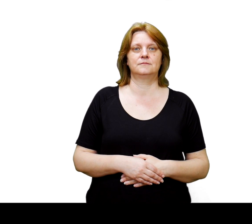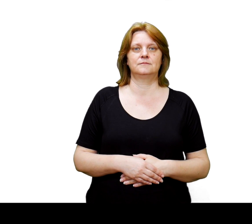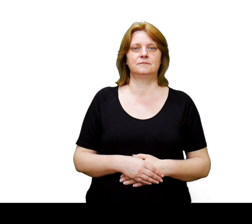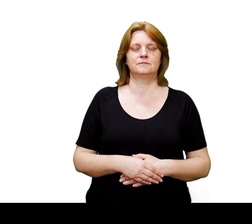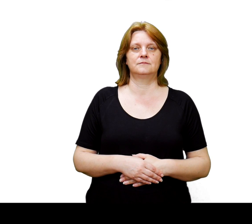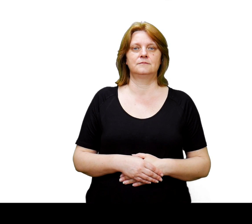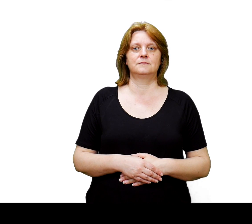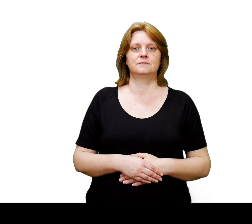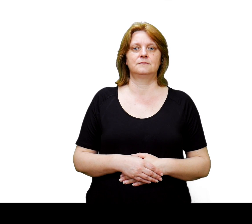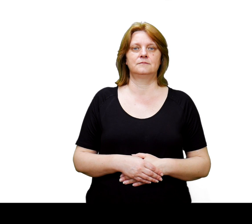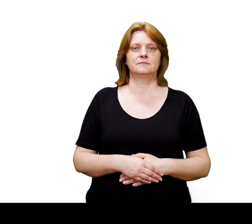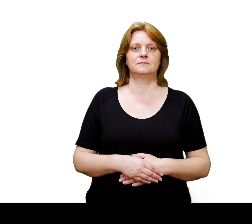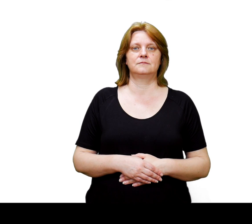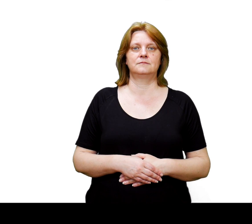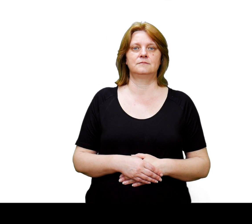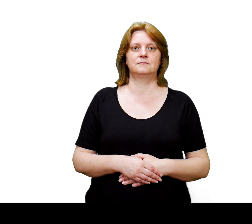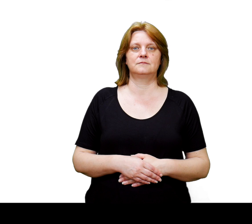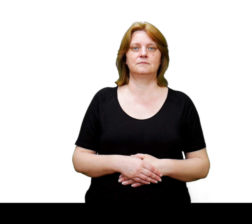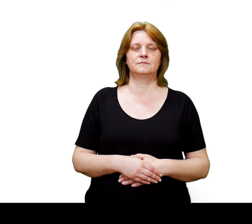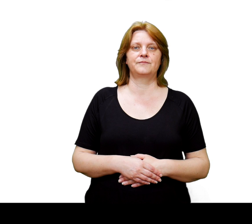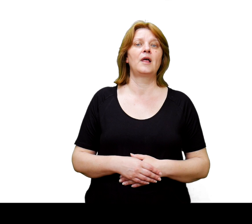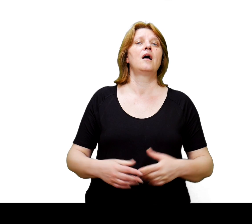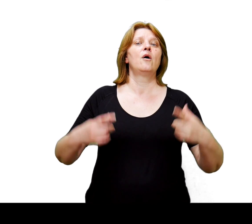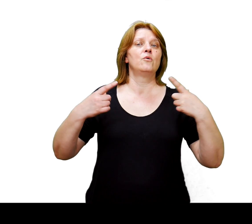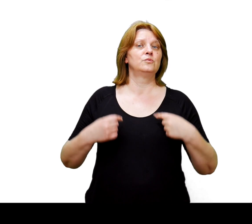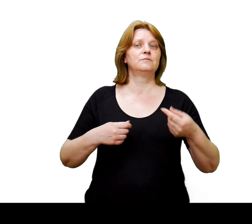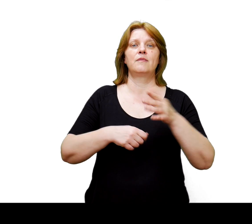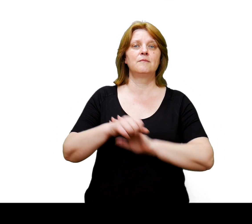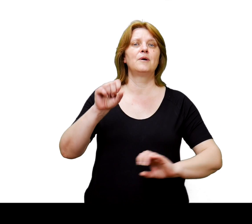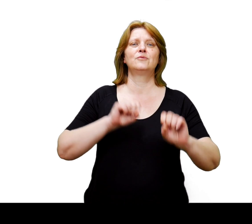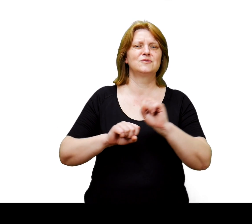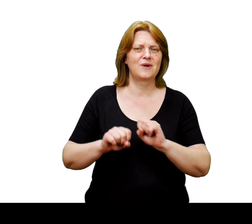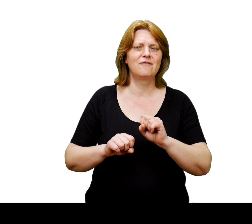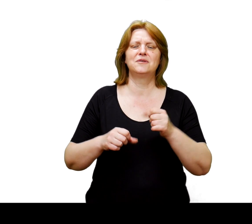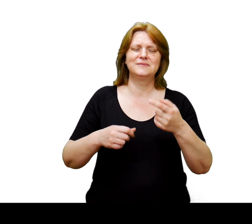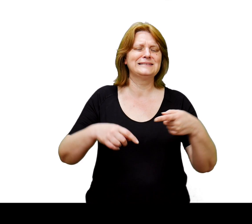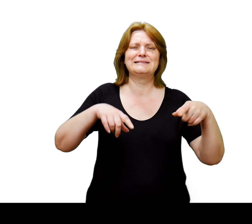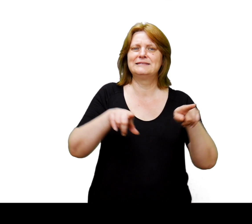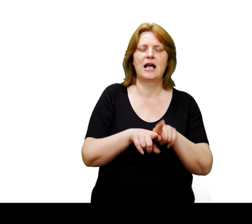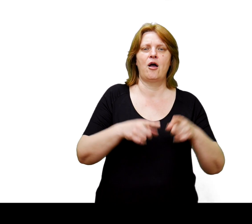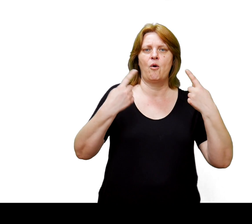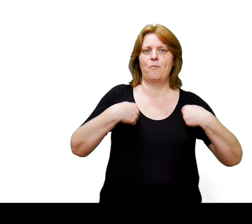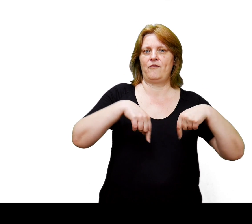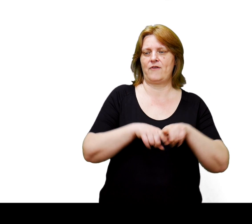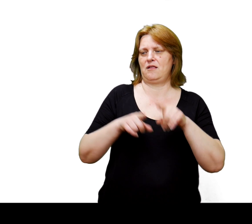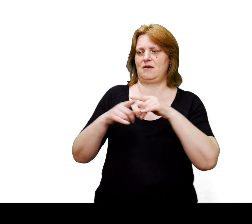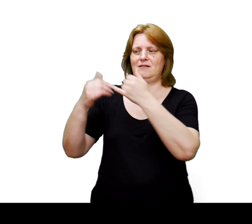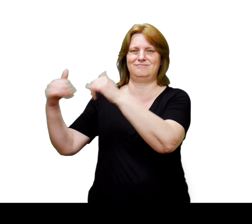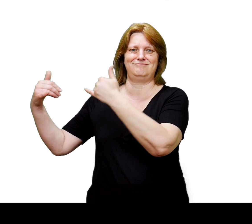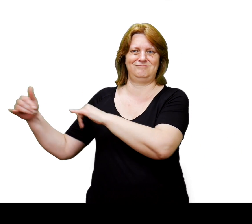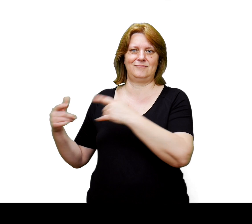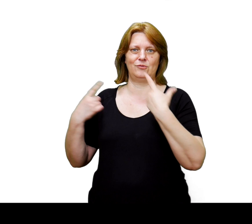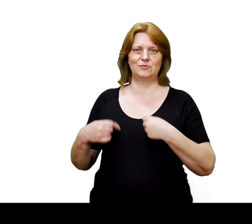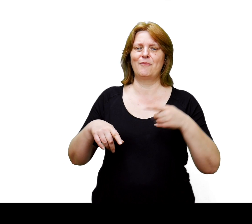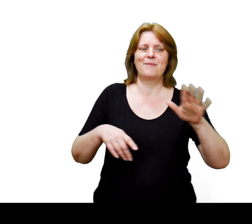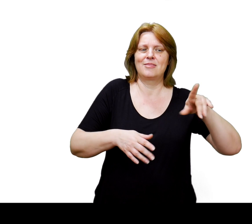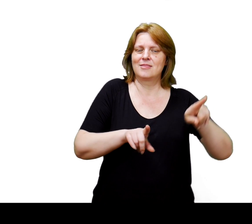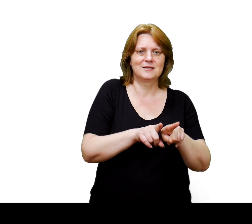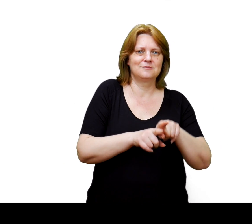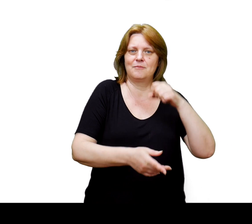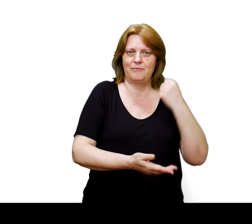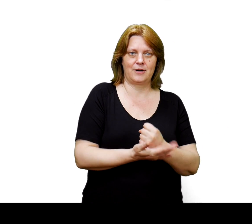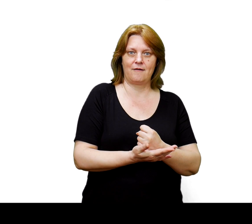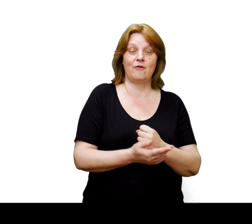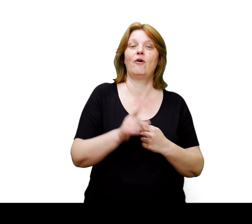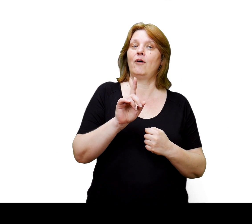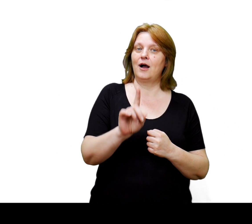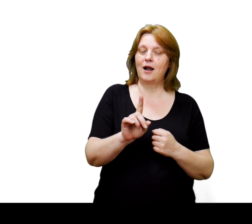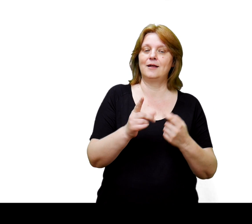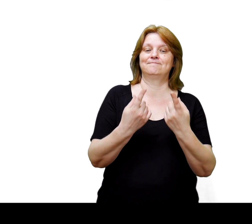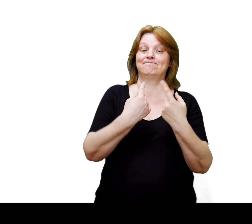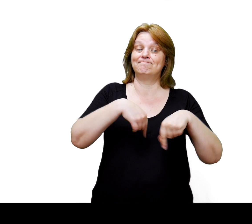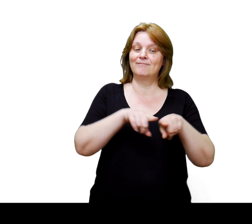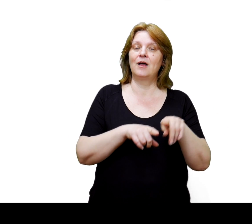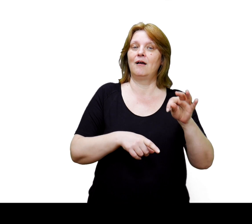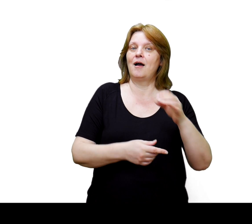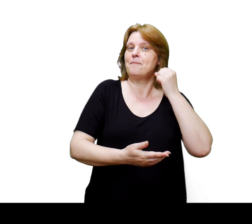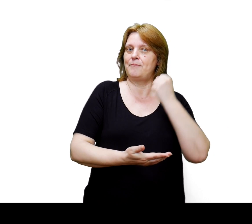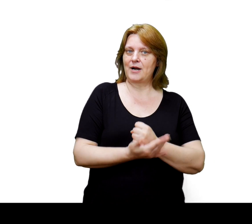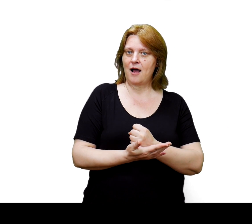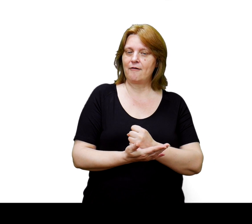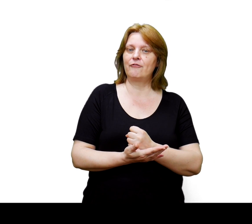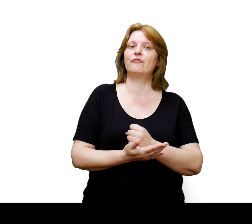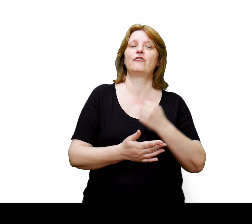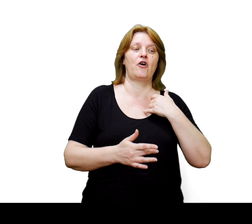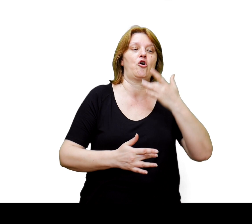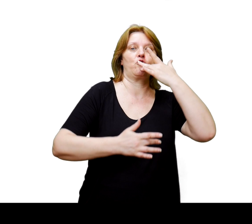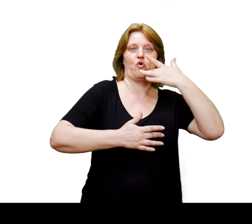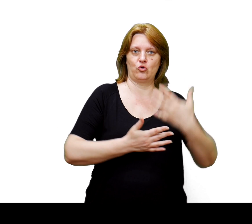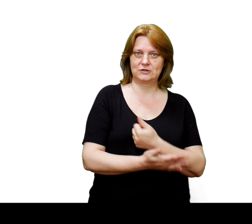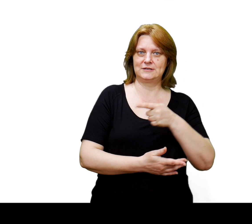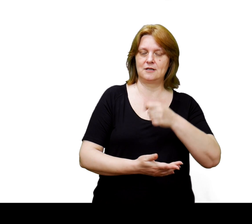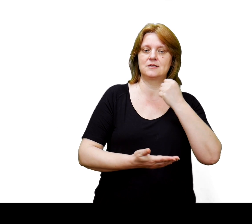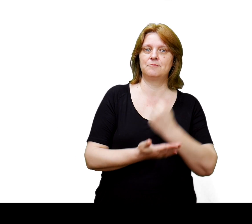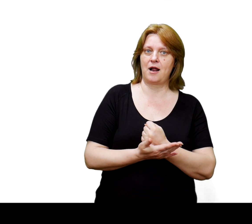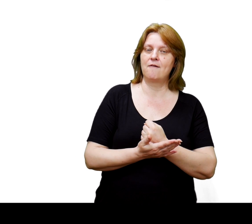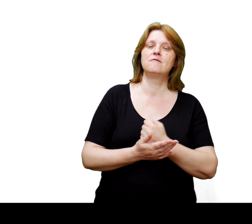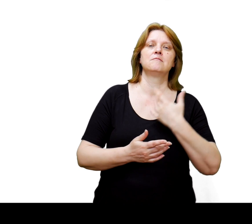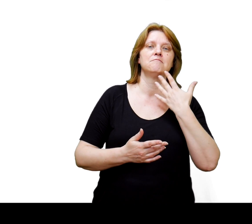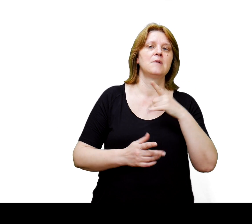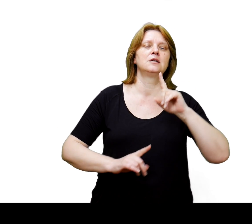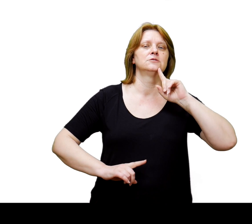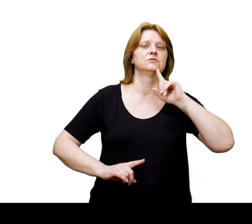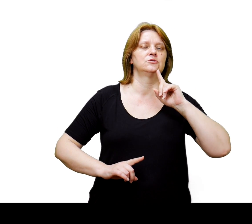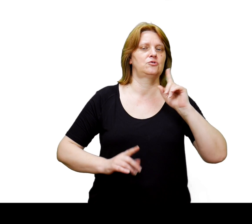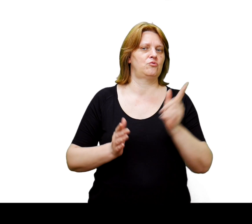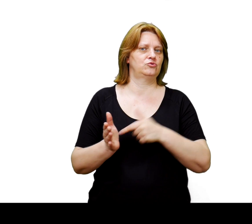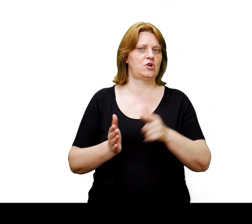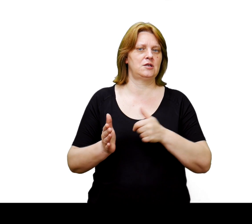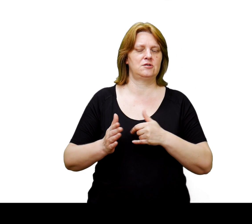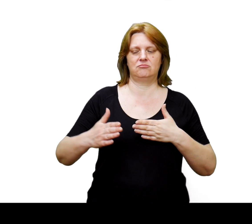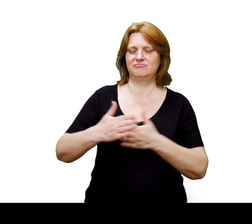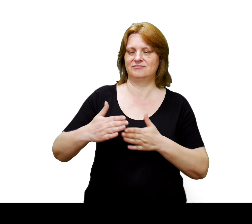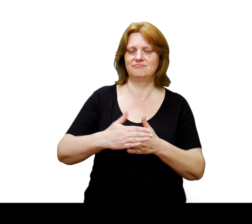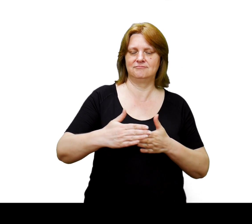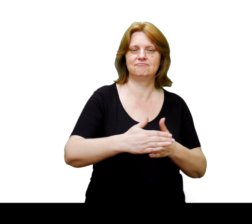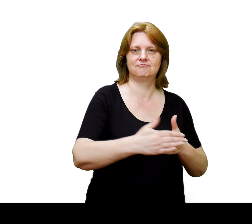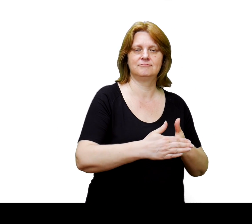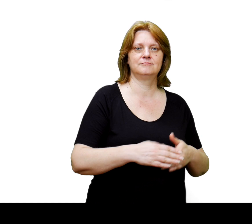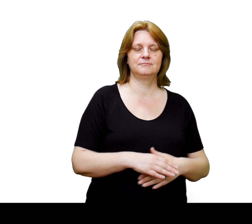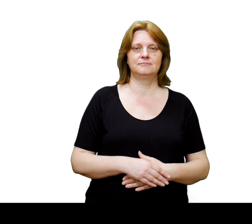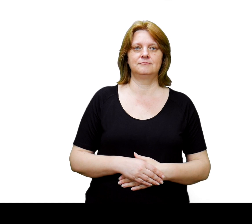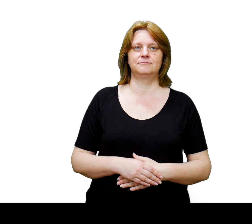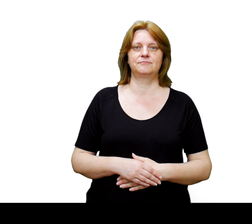Osoby niepełnosprawne są takimi samymi obywatelami jak wszyscy inni, mają takie same prawa, natomiast realizacja tych praw, możliwość korzystania z nich jest często ograniczona.